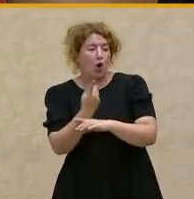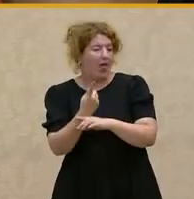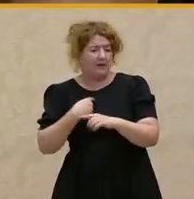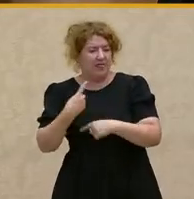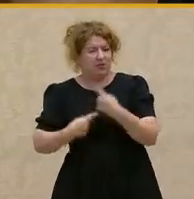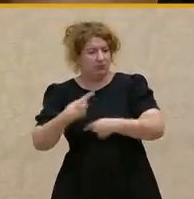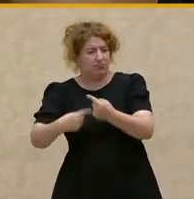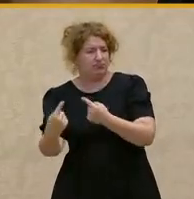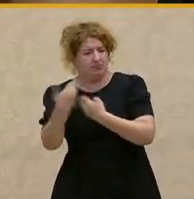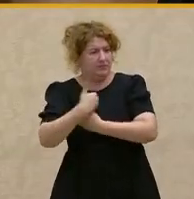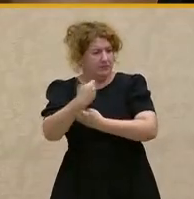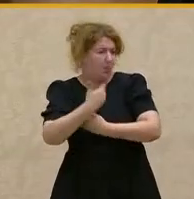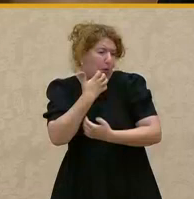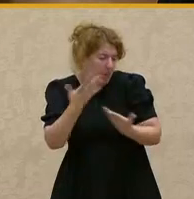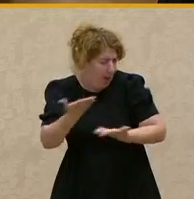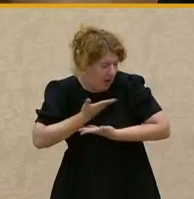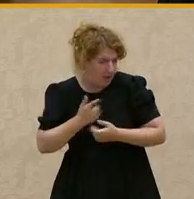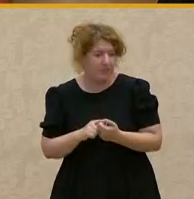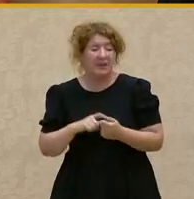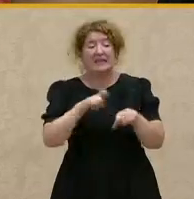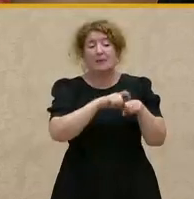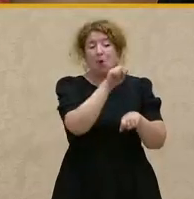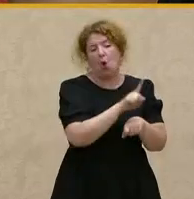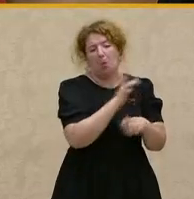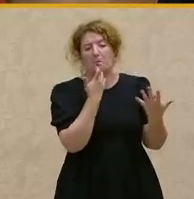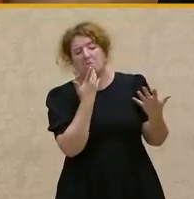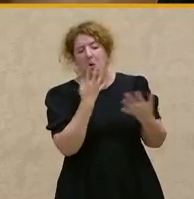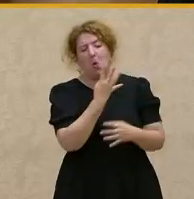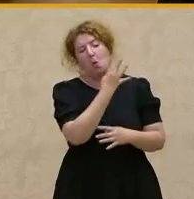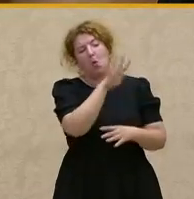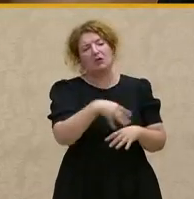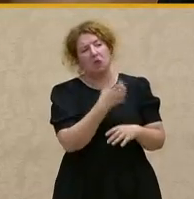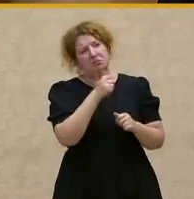Las personas del tipo 1 necesitarían asistencia parcial durante cuatro horas a la semana y